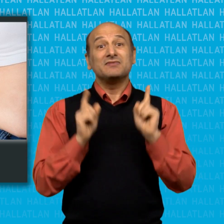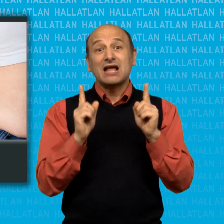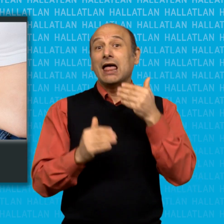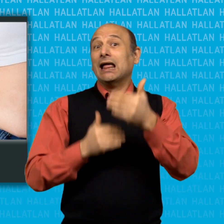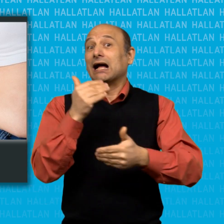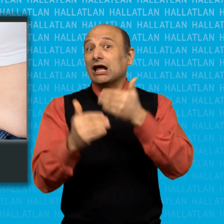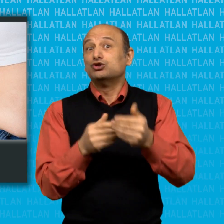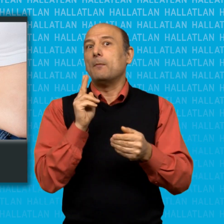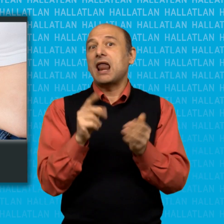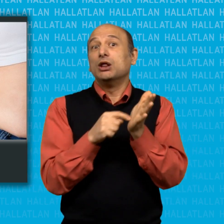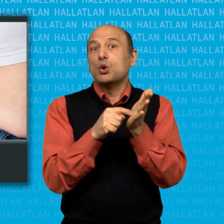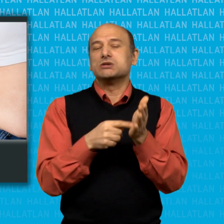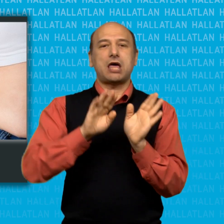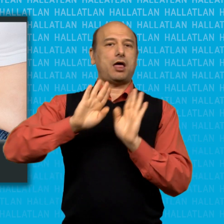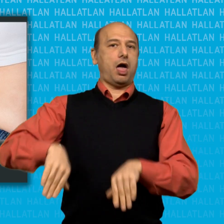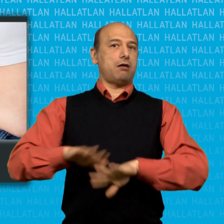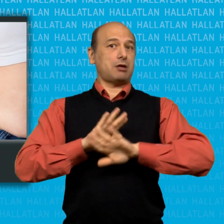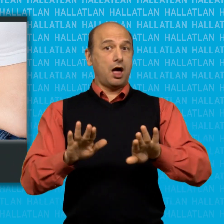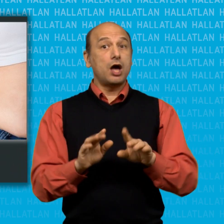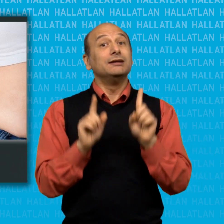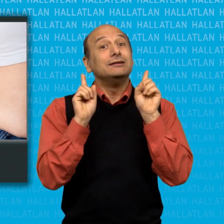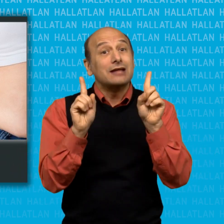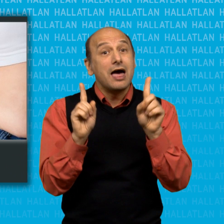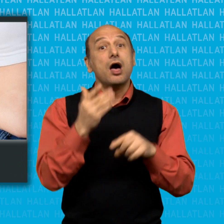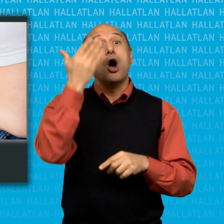Ez később persze akár el is hagyható, de csak akkor,